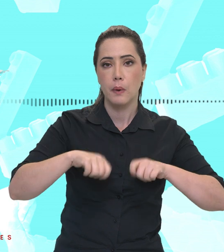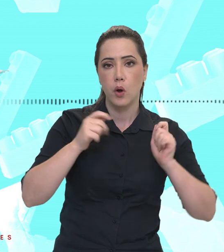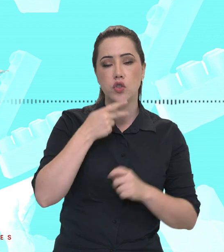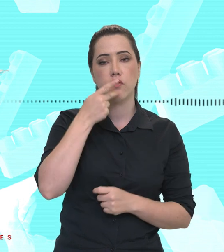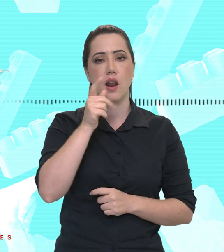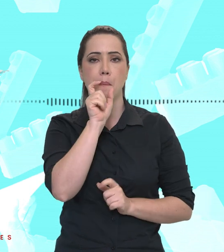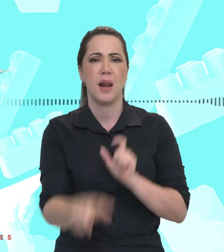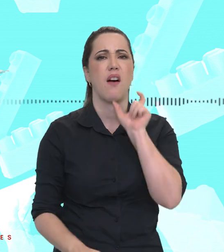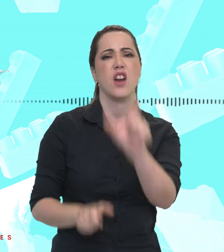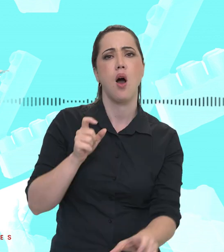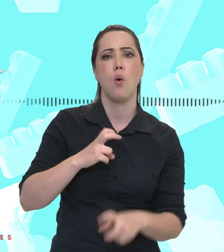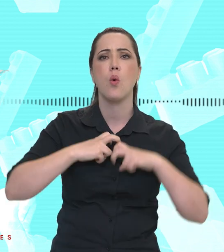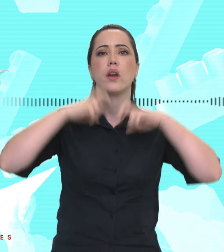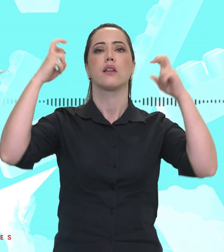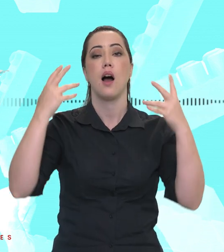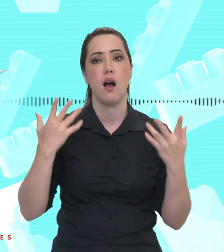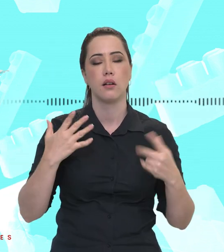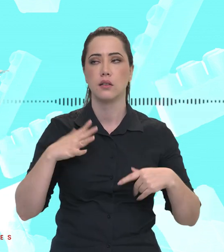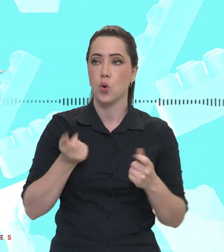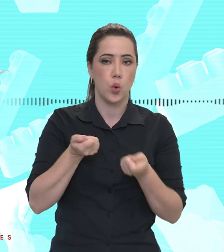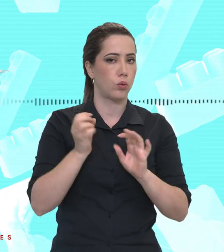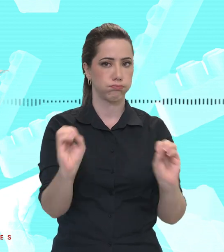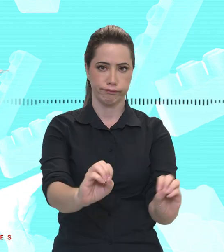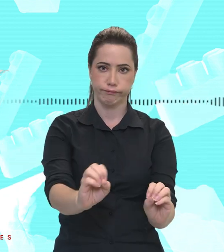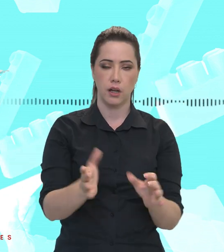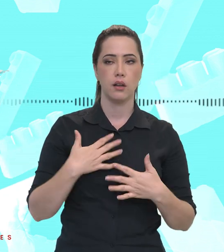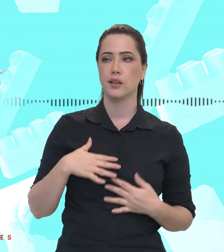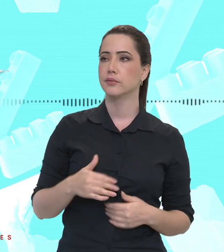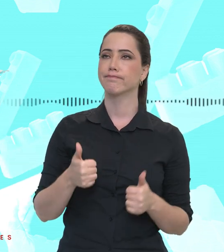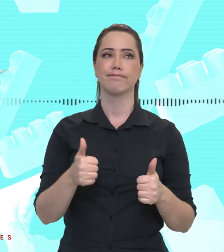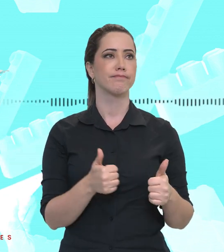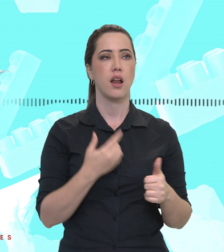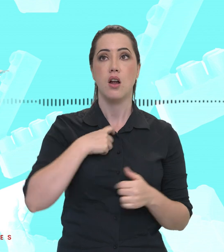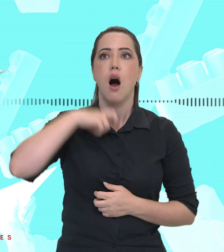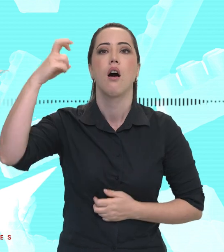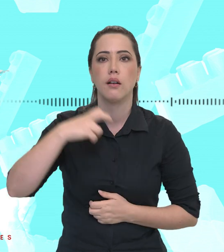pode até falar palavrão, gritar, do nada assim, tá de boa, do nada começa a gritar,